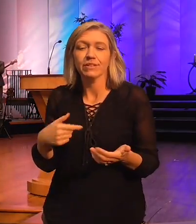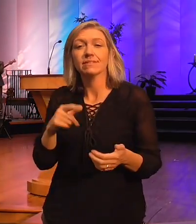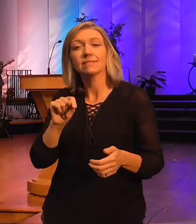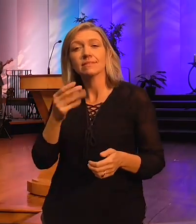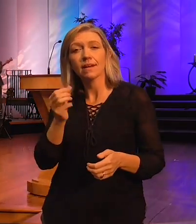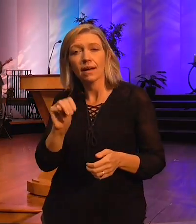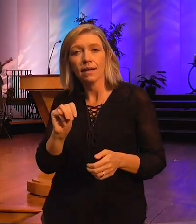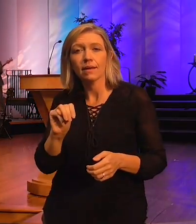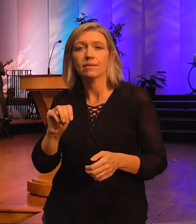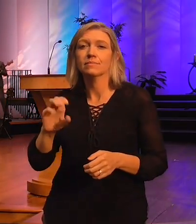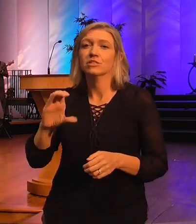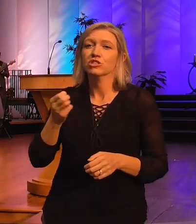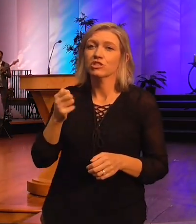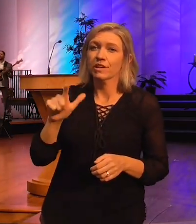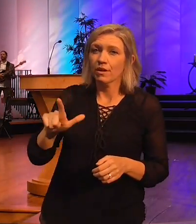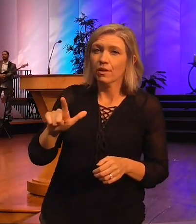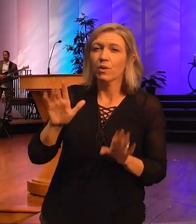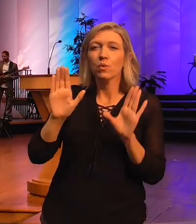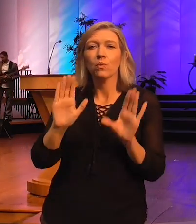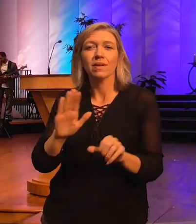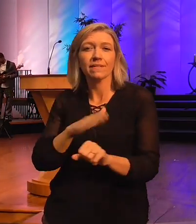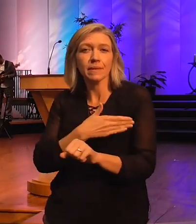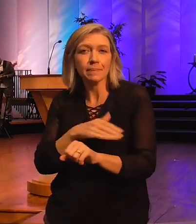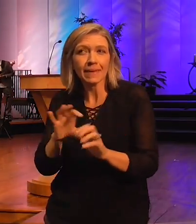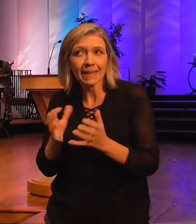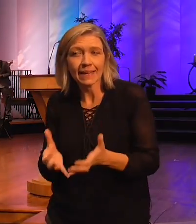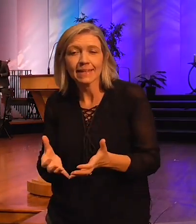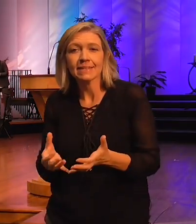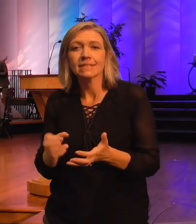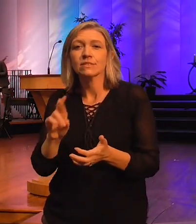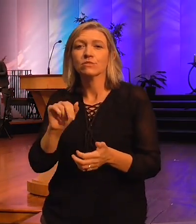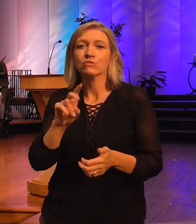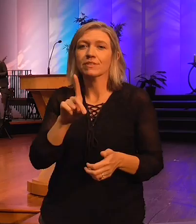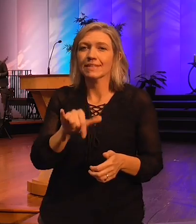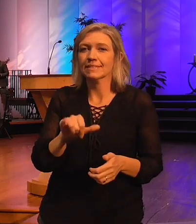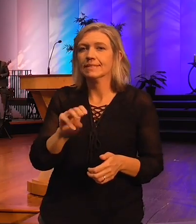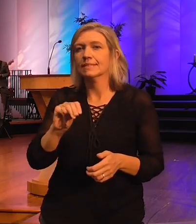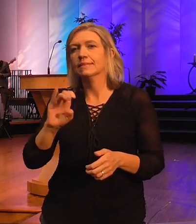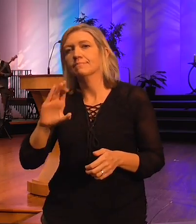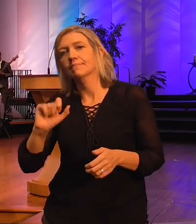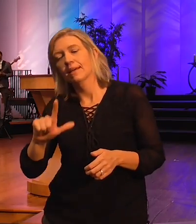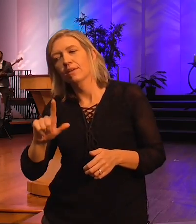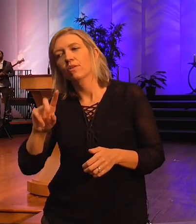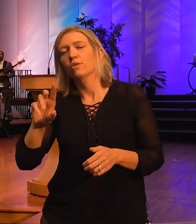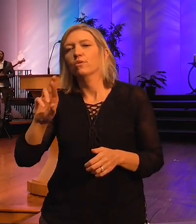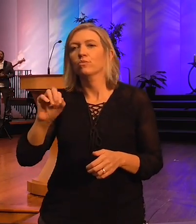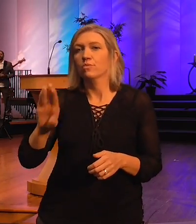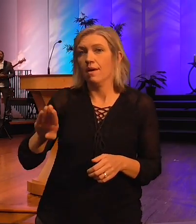maravillosa banda, Theond, Randy, Michael y Rob, estamos muy bendecidos y ¿qué pasa con este tipo, el Dr.